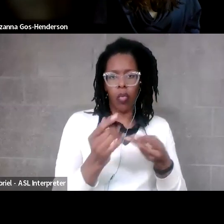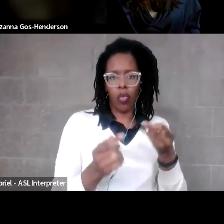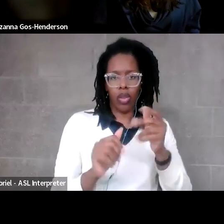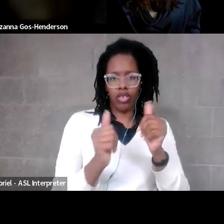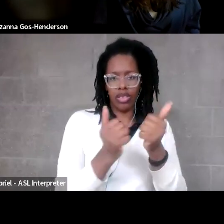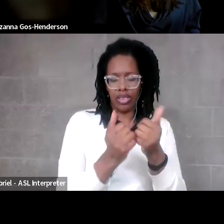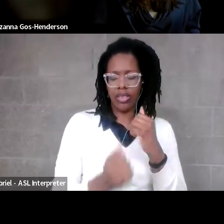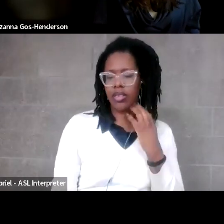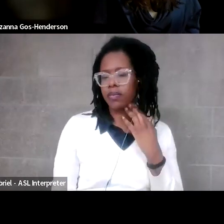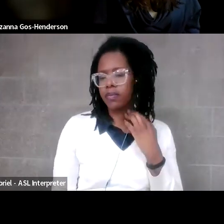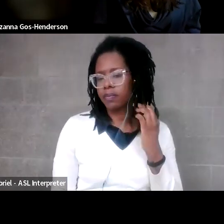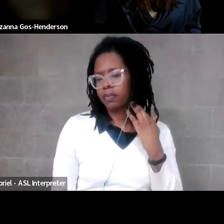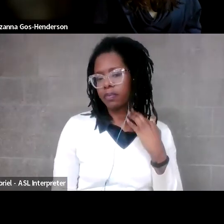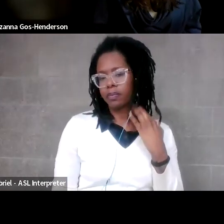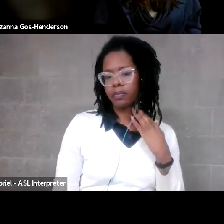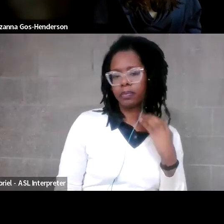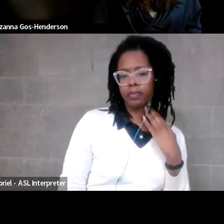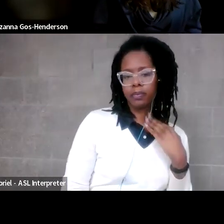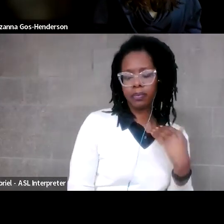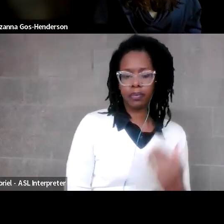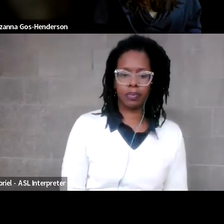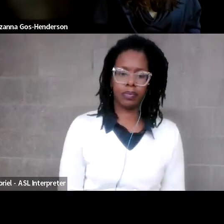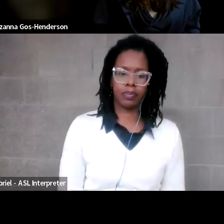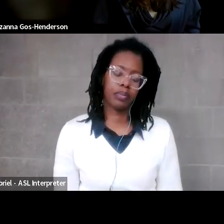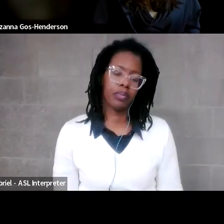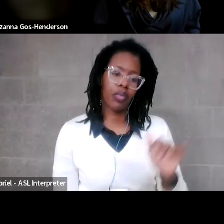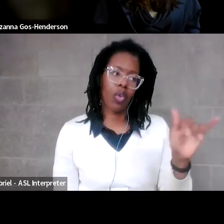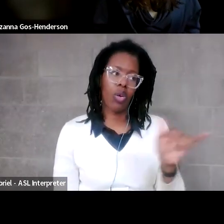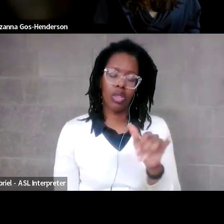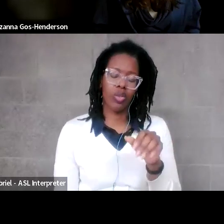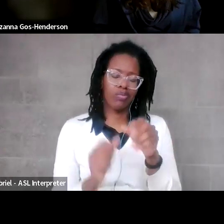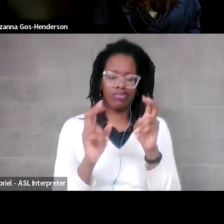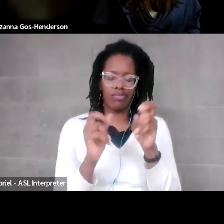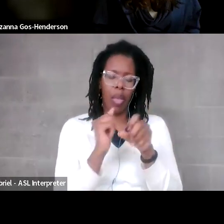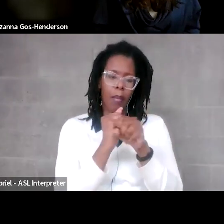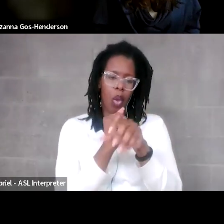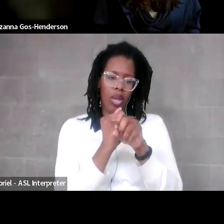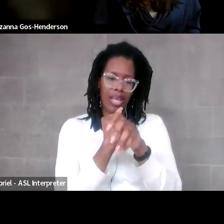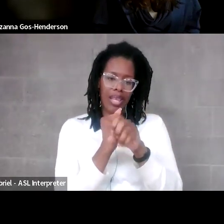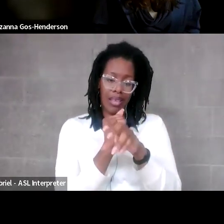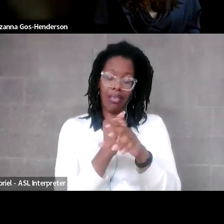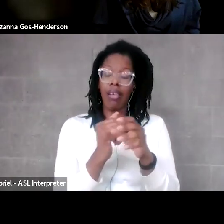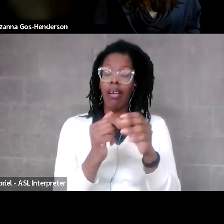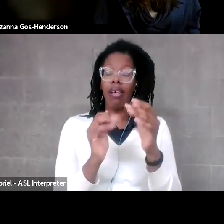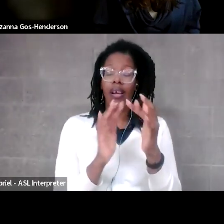Sí, genial. Pero también hacer un poco de marketing de SOAR, tenemos información en el sitio web de SOAR sobre cómo hacerlo,